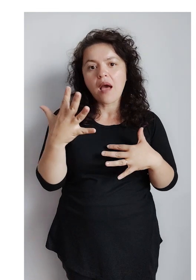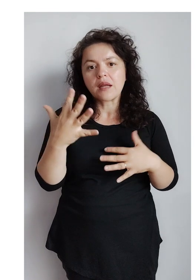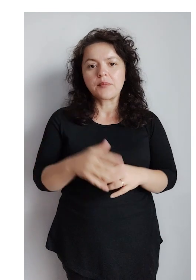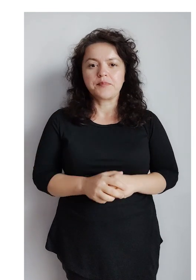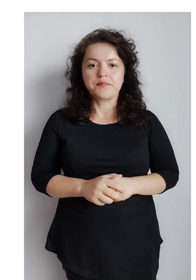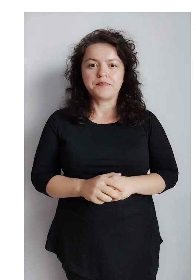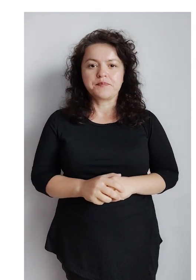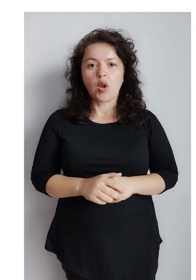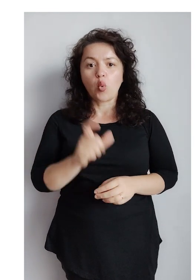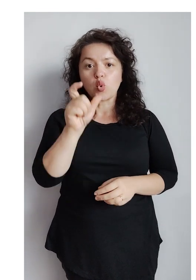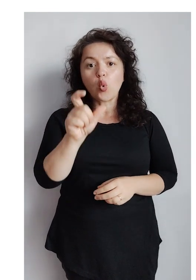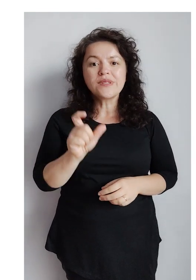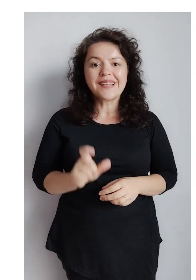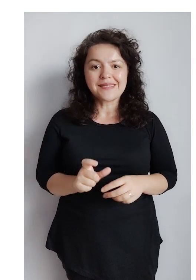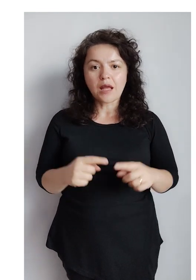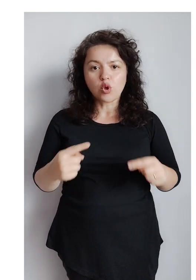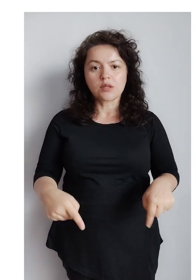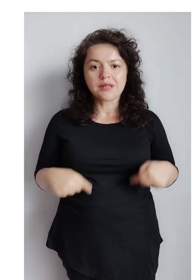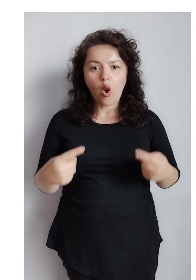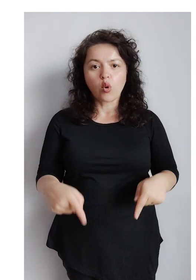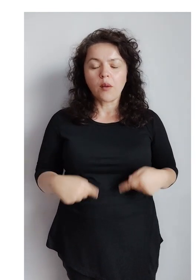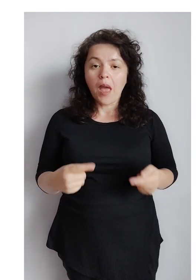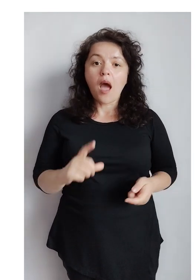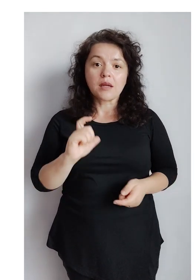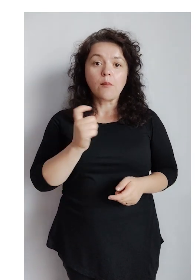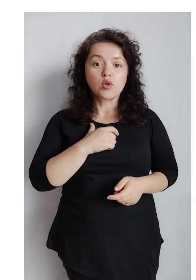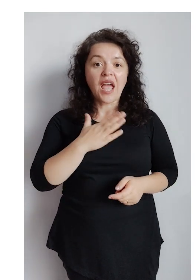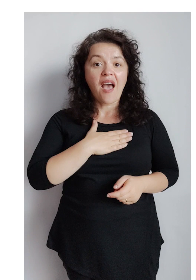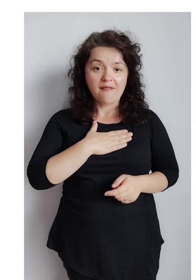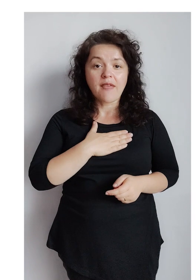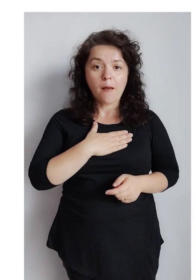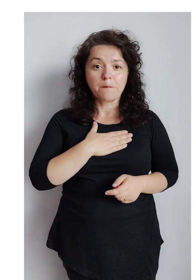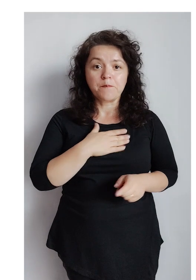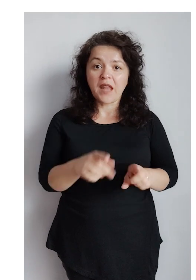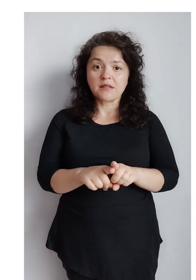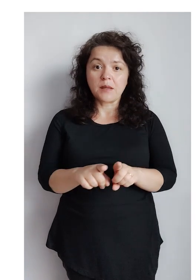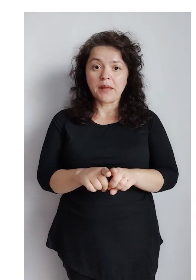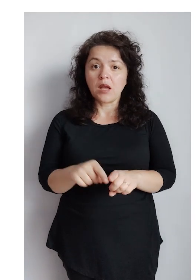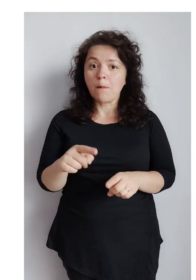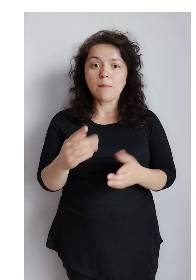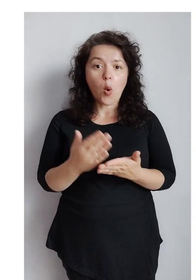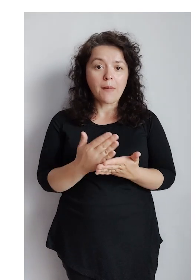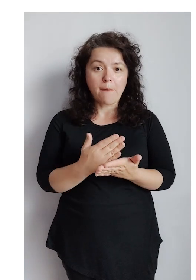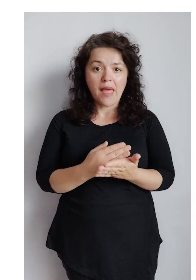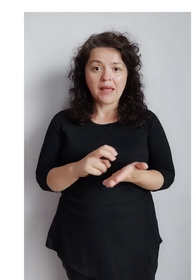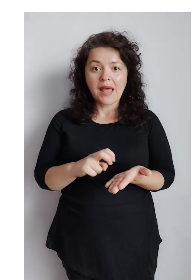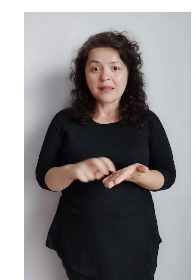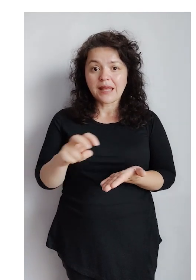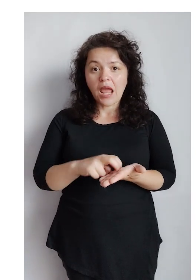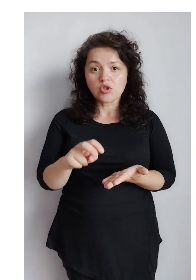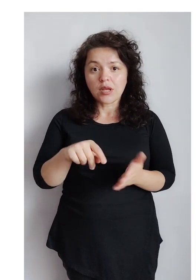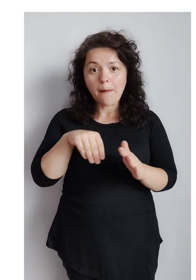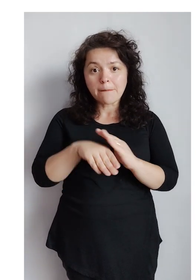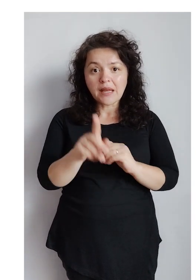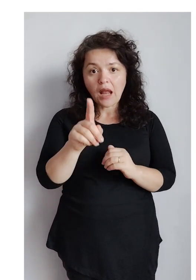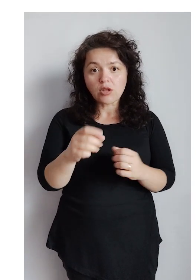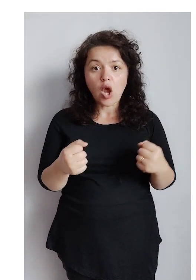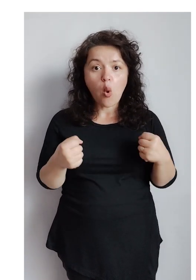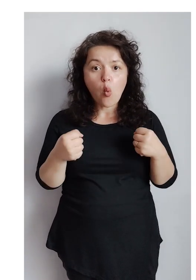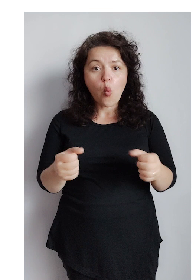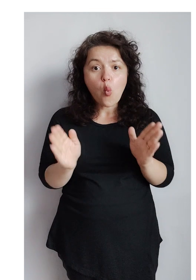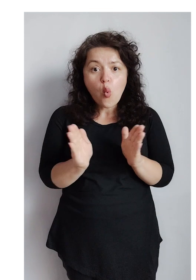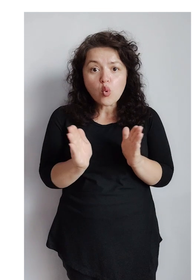Un utilizator de scaun cu rotile ar putea avea, de asemenea, aceeași problemă la trecerea prin acea ușă îngustă